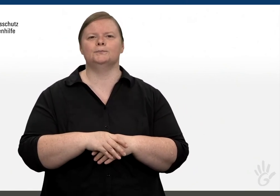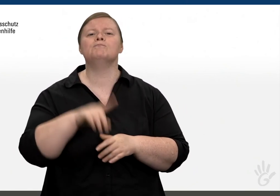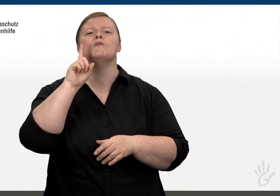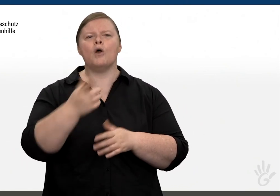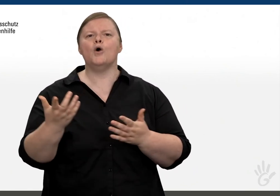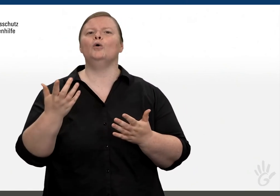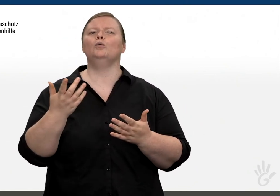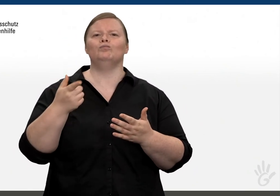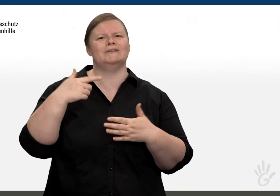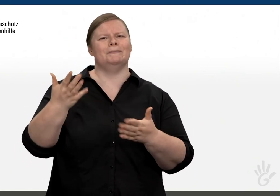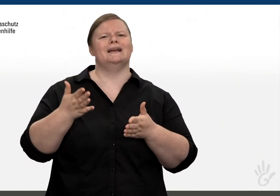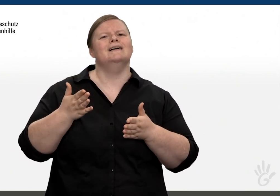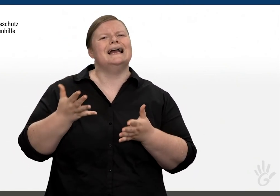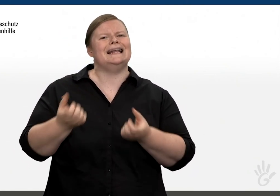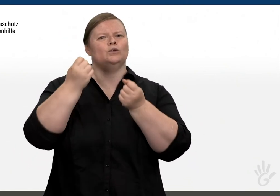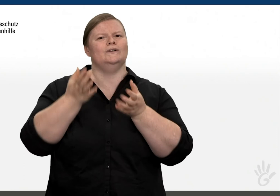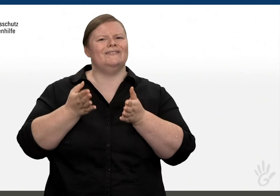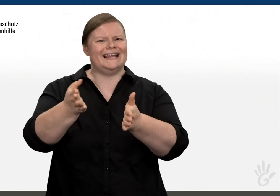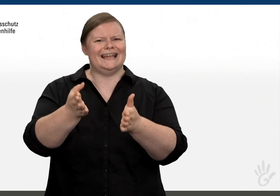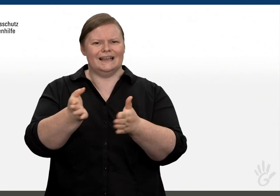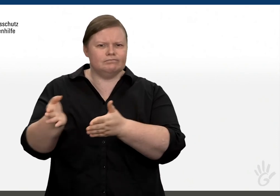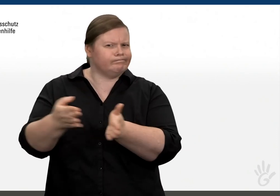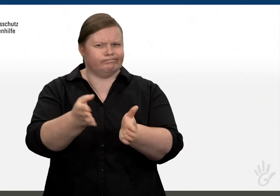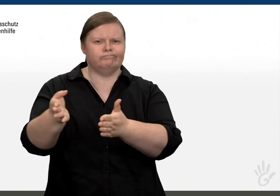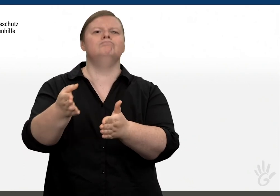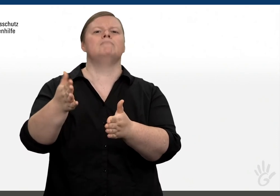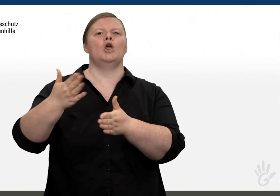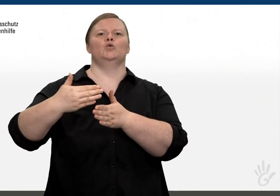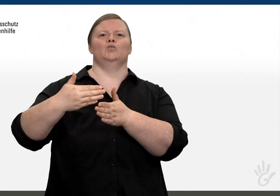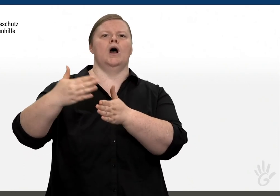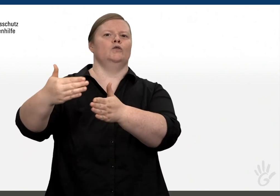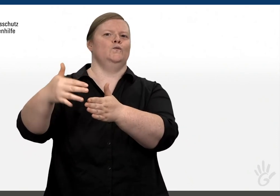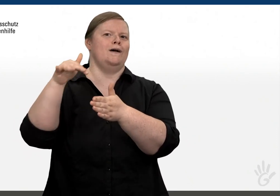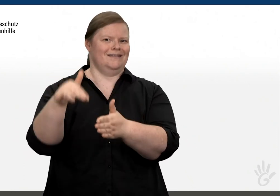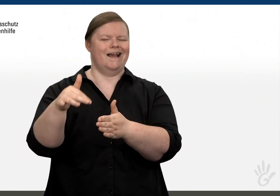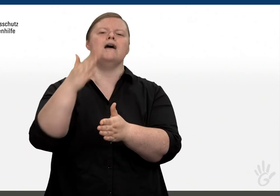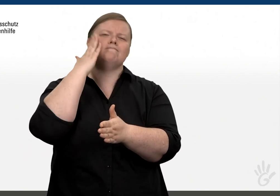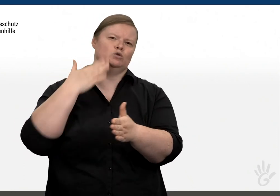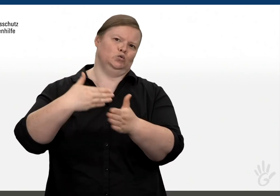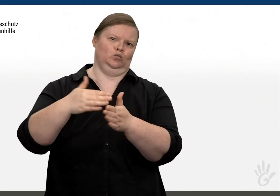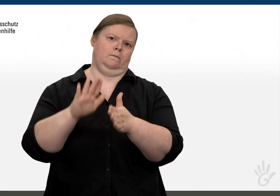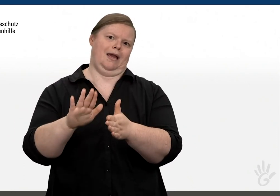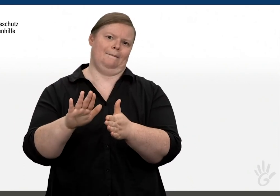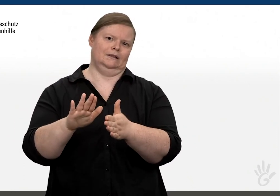Türen in Rettungswegen sind geschlossen zu halten.